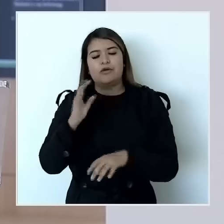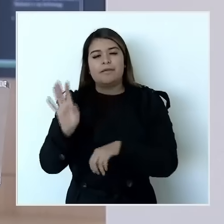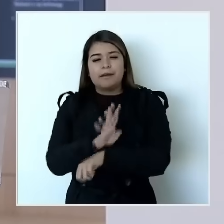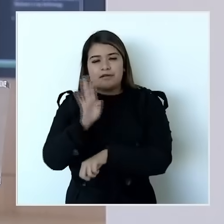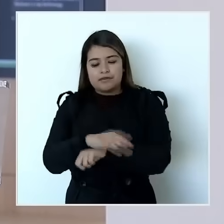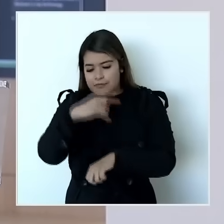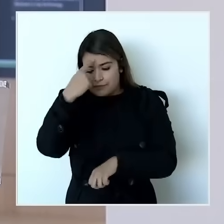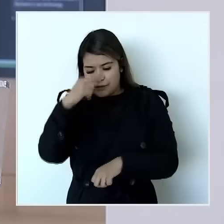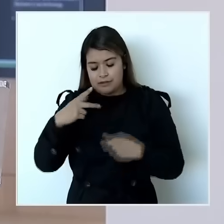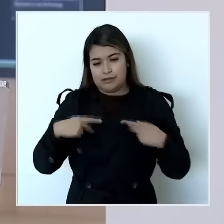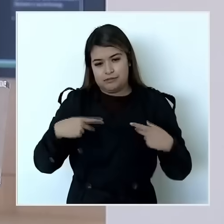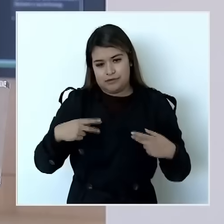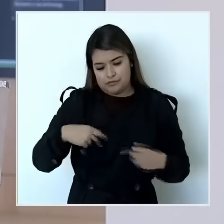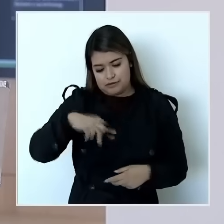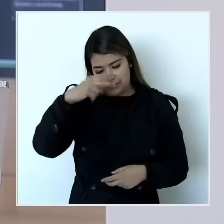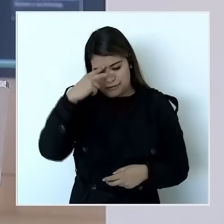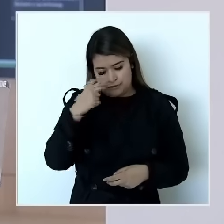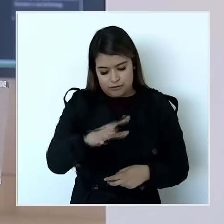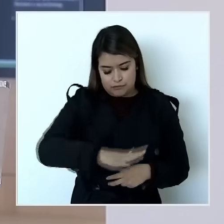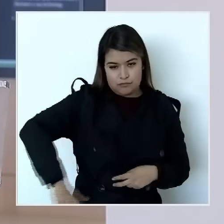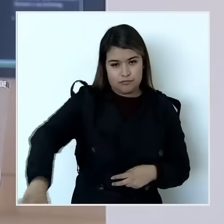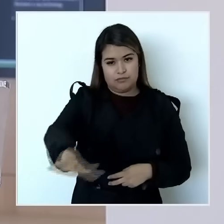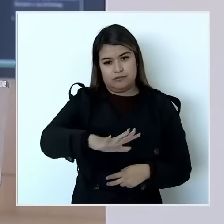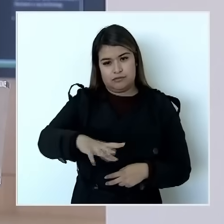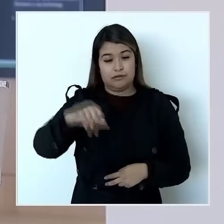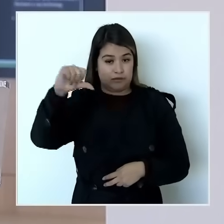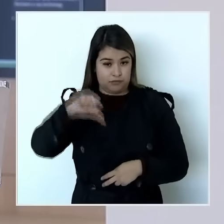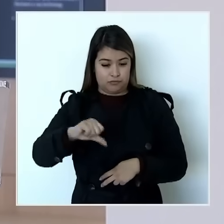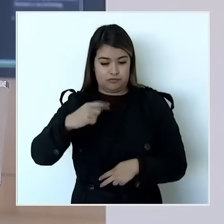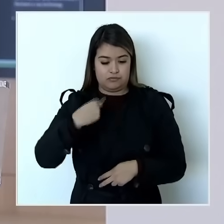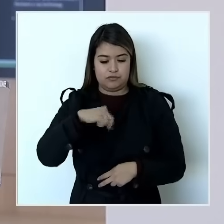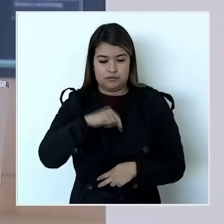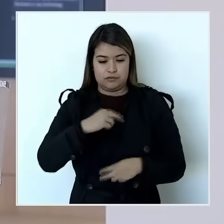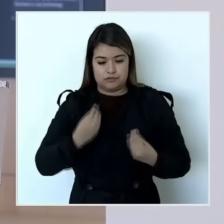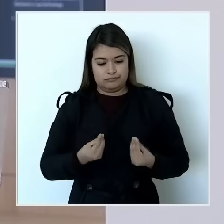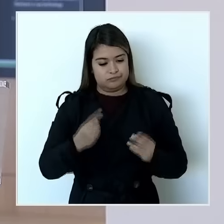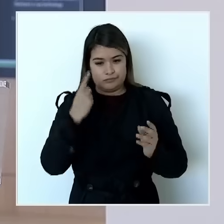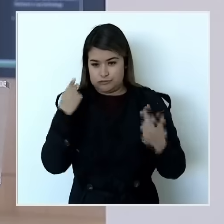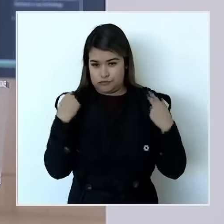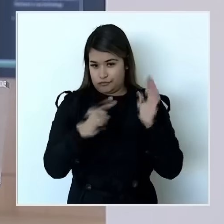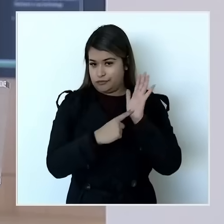al hacer entrega de estas modernas instalaciones que fueron construidas por el cuerpo de ingenieros